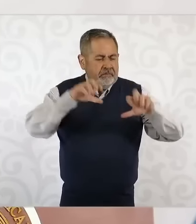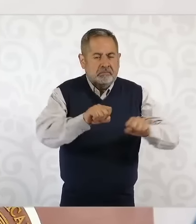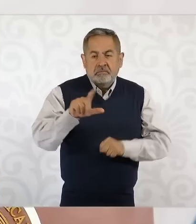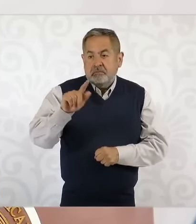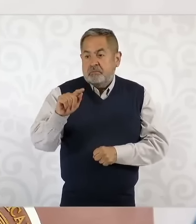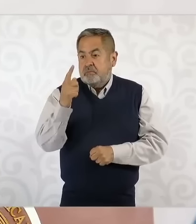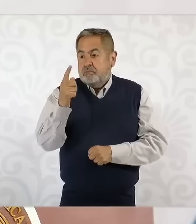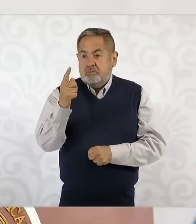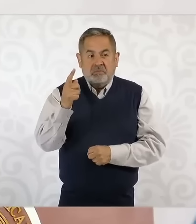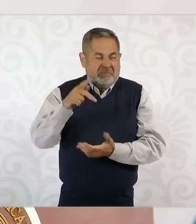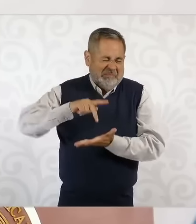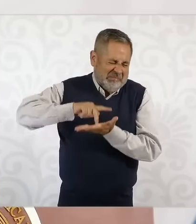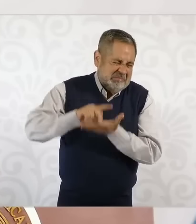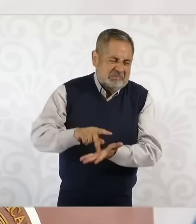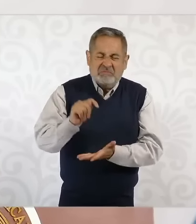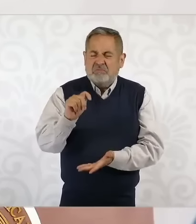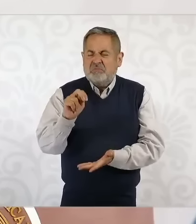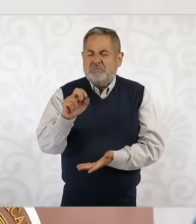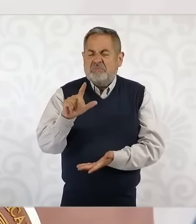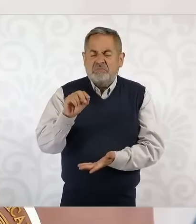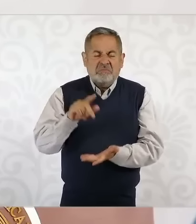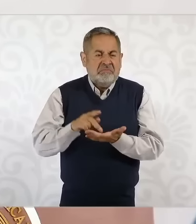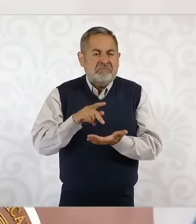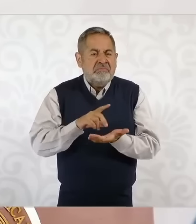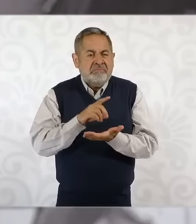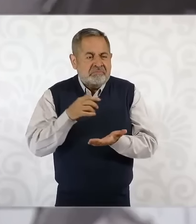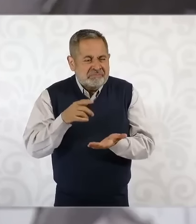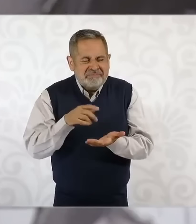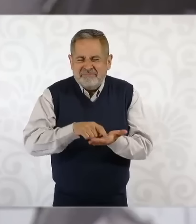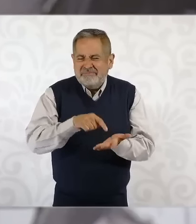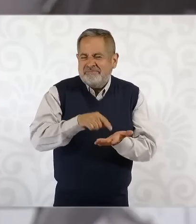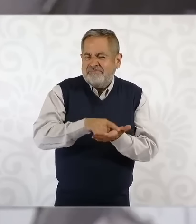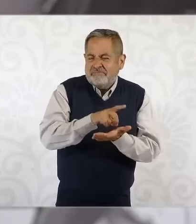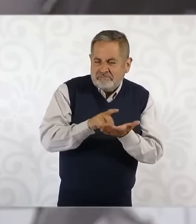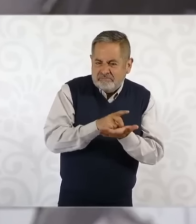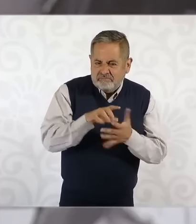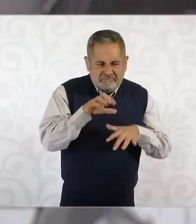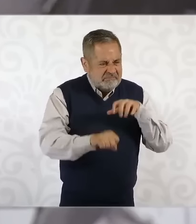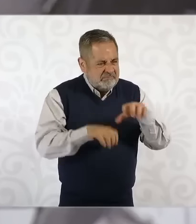cocaína en operaciones en altamar, con lo que se evita que miles de dosis de droga y millones